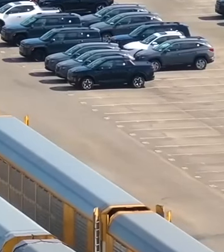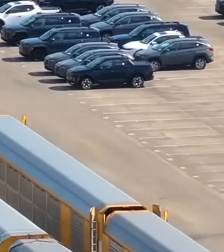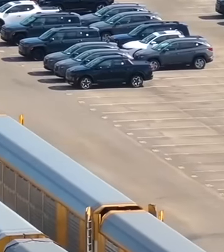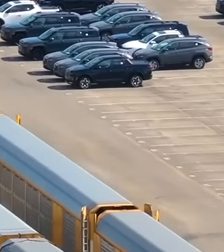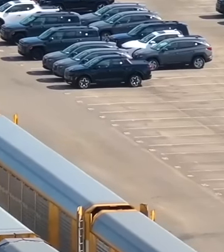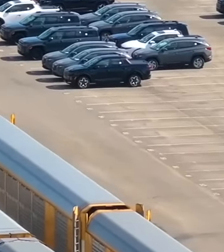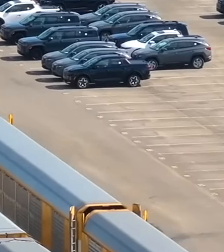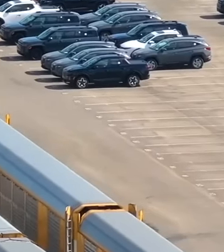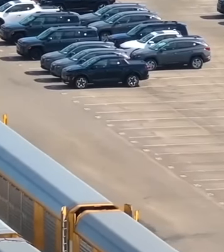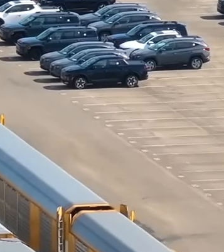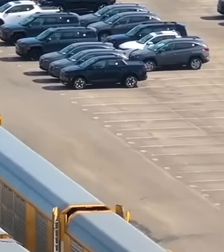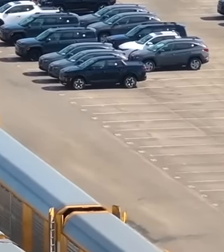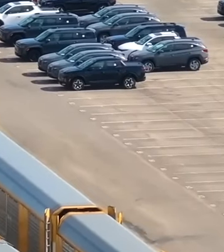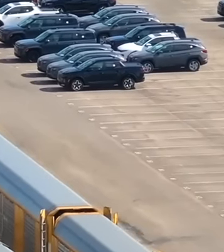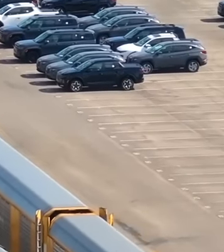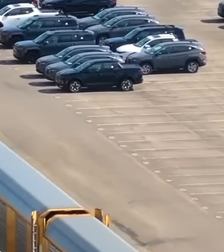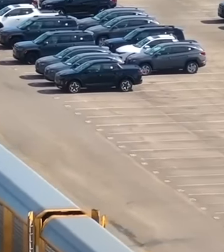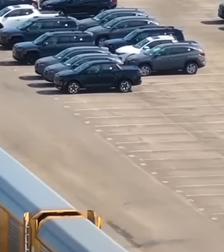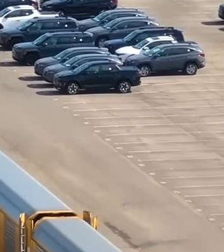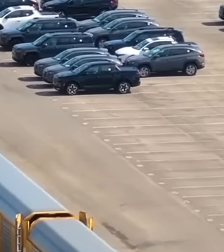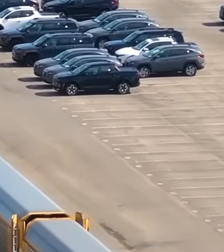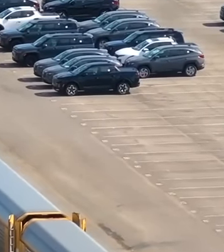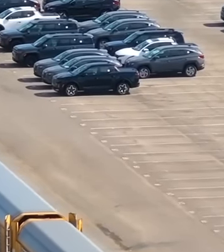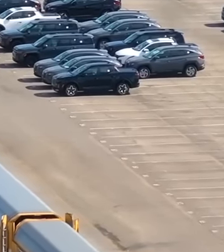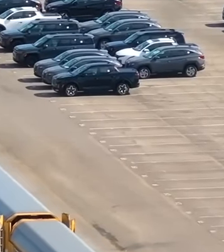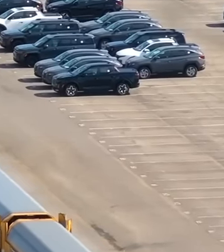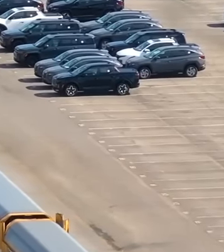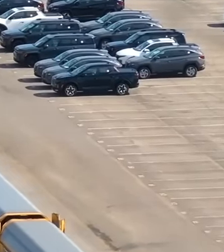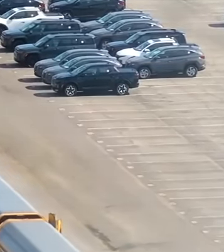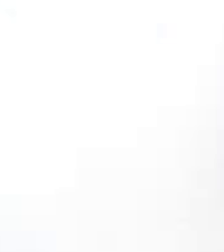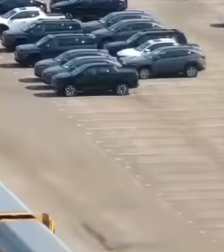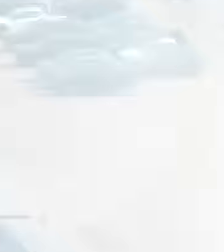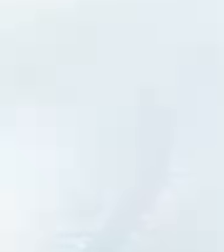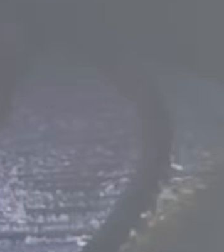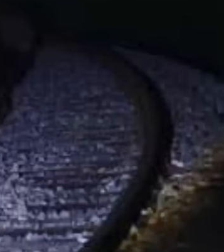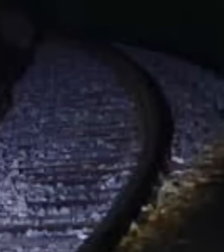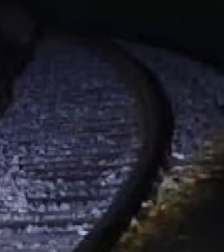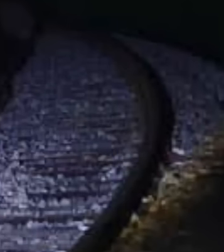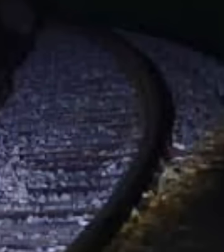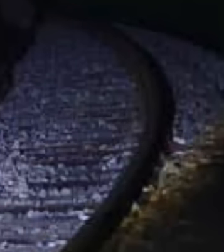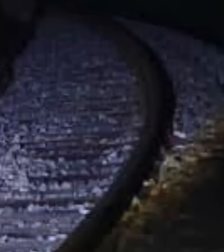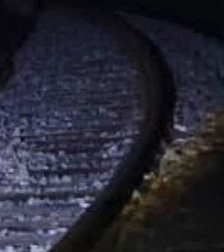vehículos en Cuatzacoalcos, Veracruz. Los daños. Las imágenes del lugar muestran un